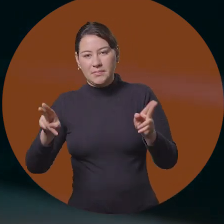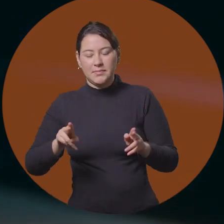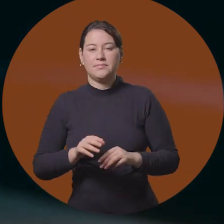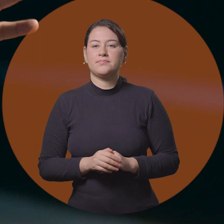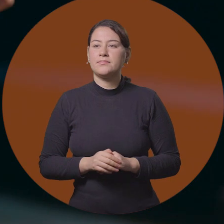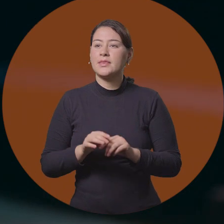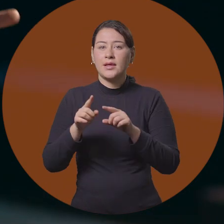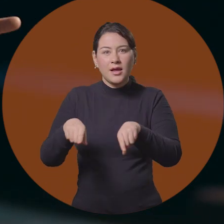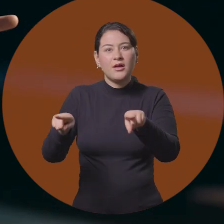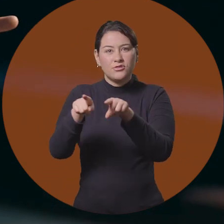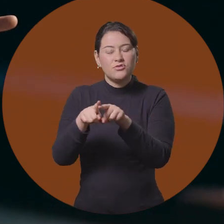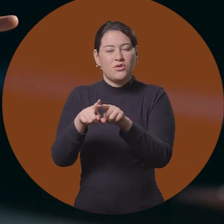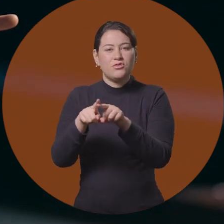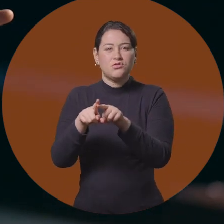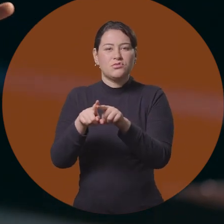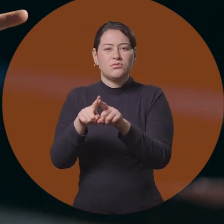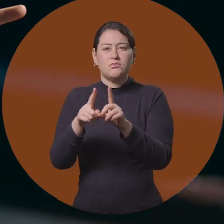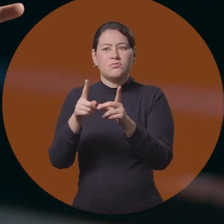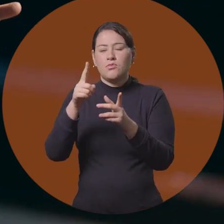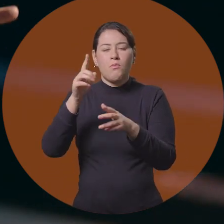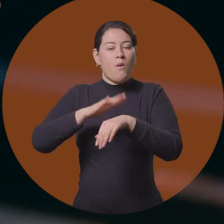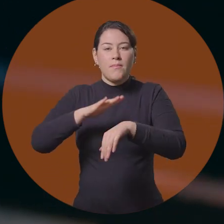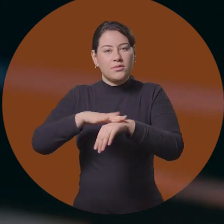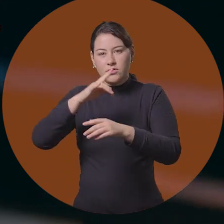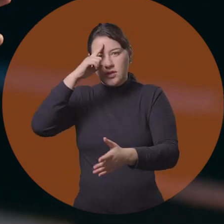Tuvieron algún momento muy traumático, pero que no los quebró.